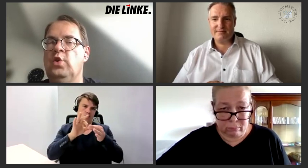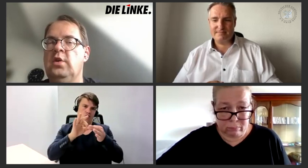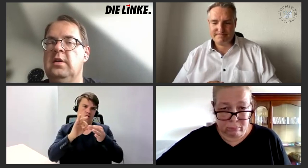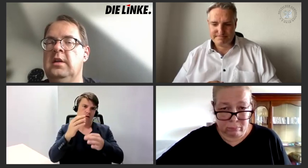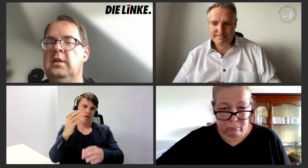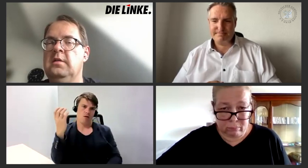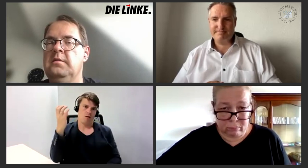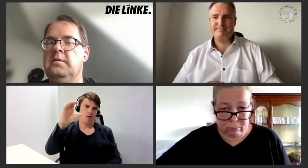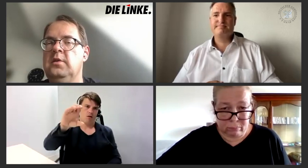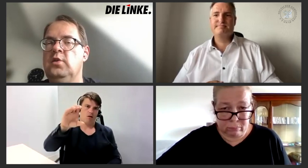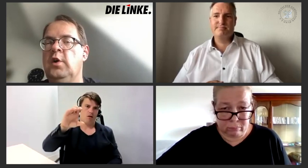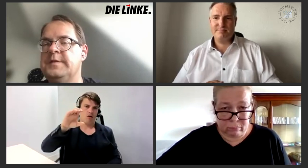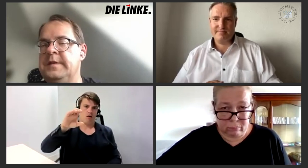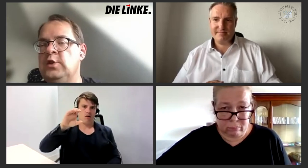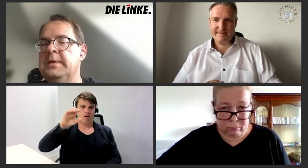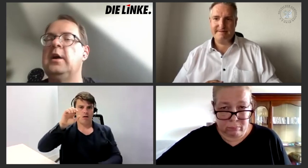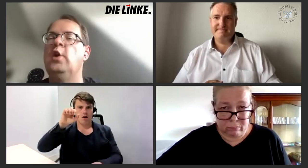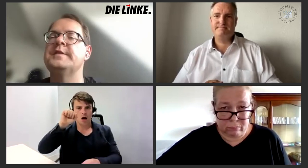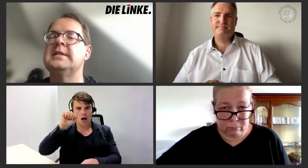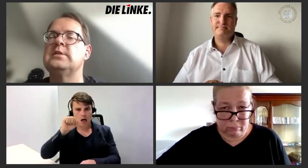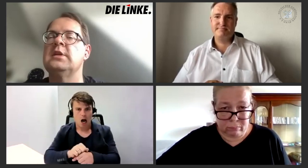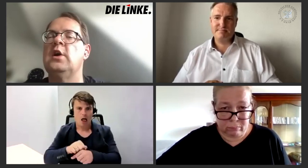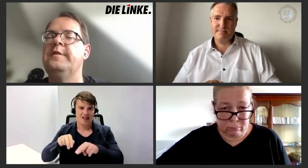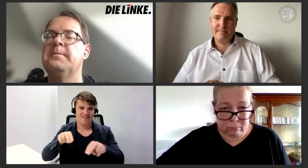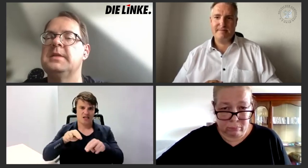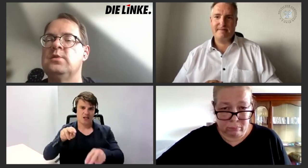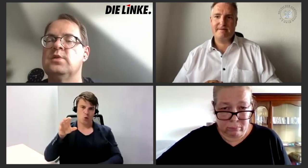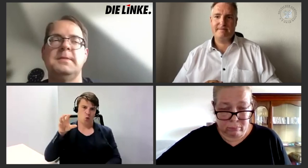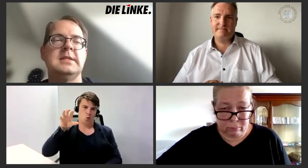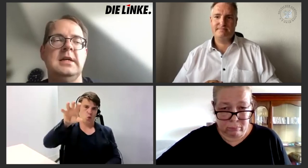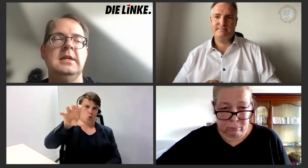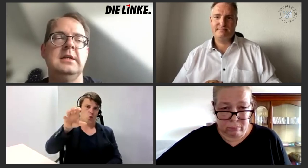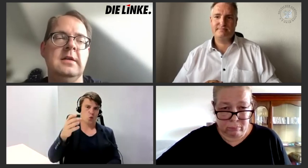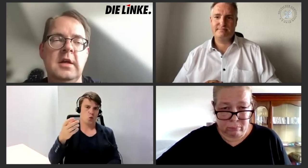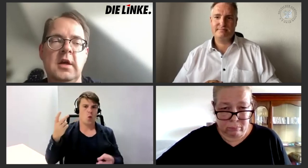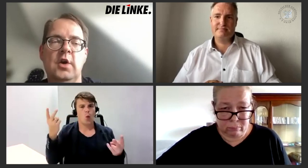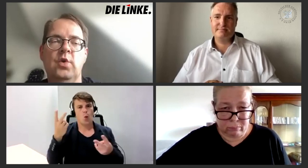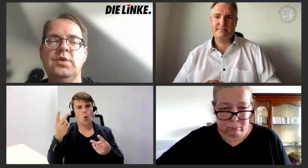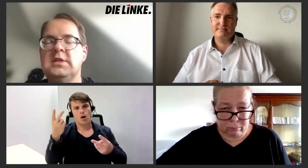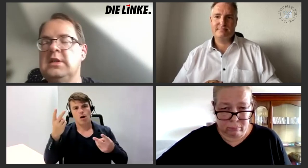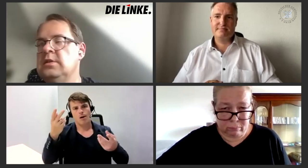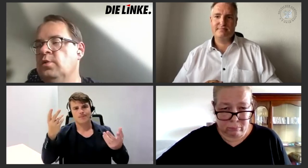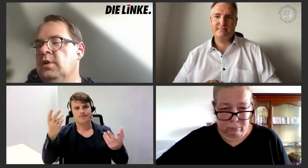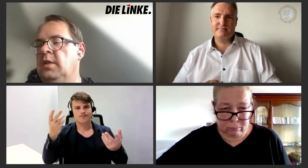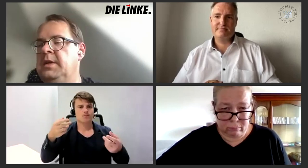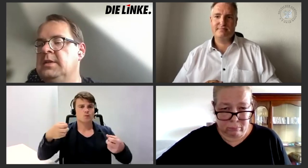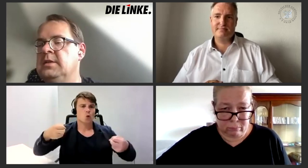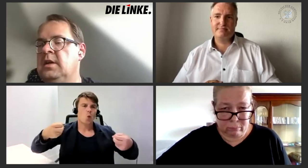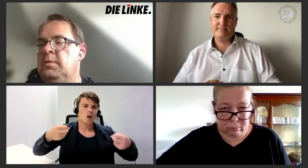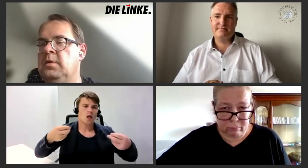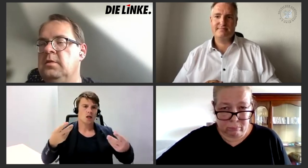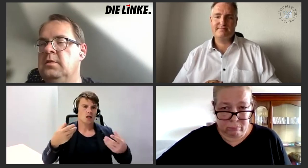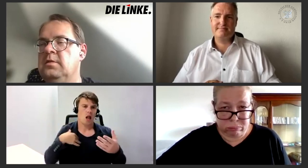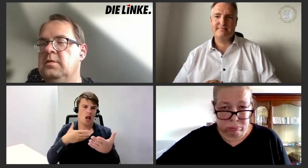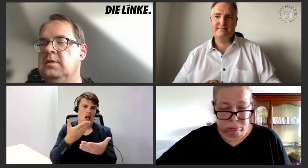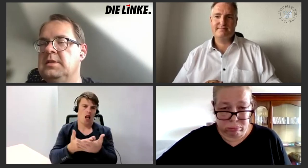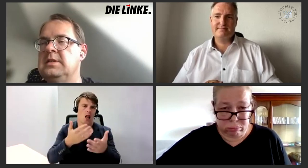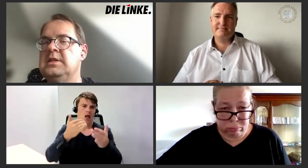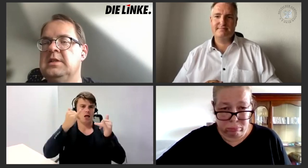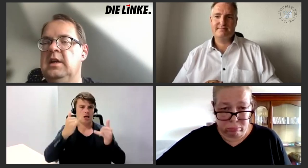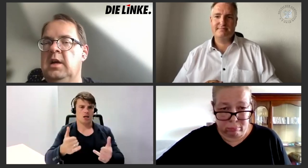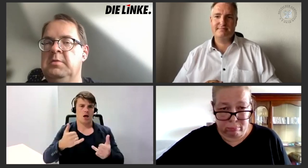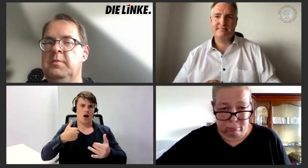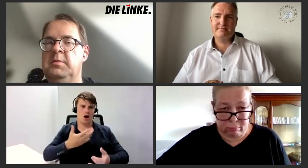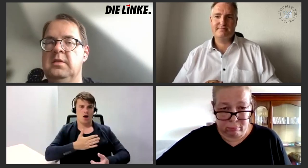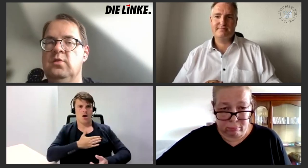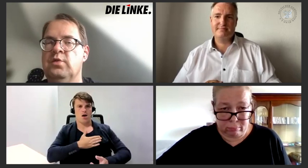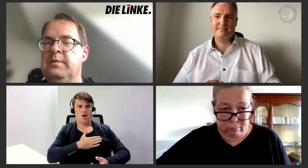auf's Video mit draufsetzt und drauf legt, bzw. eine Untertitelung anbietet. Aber das ist